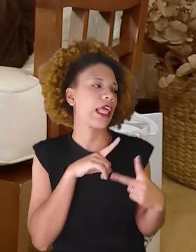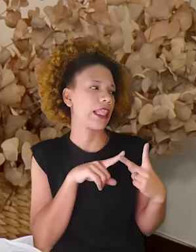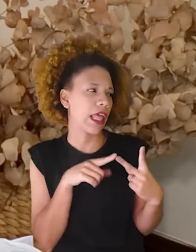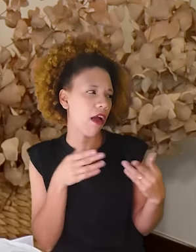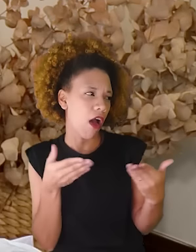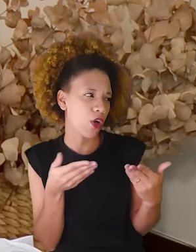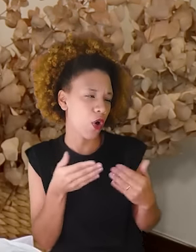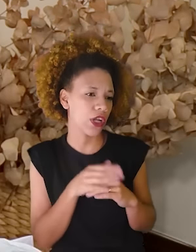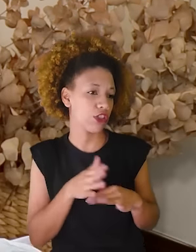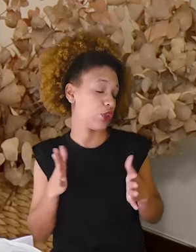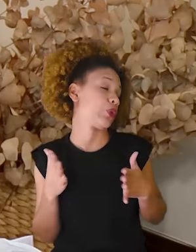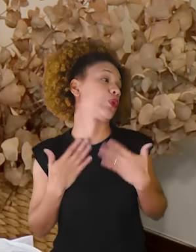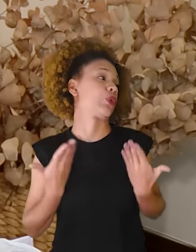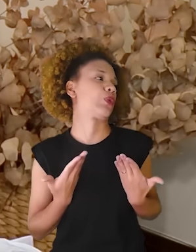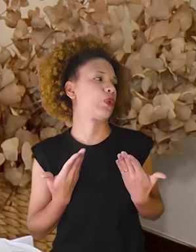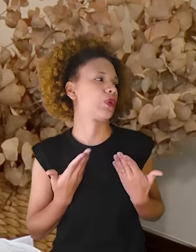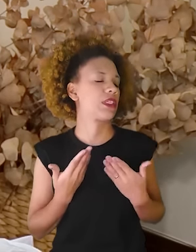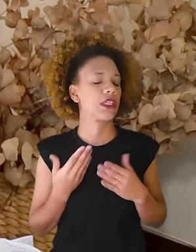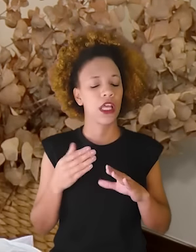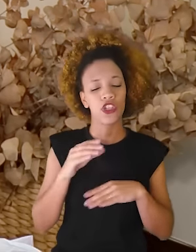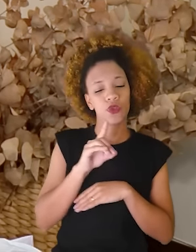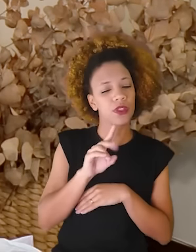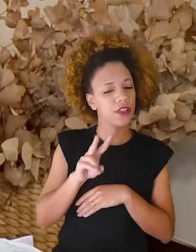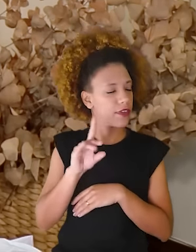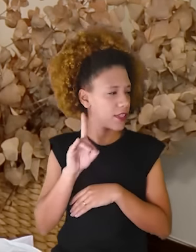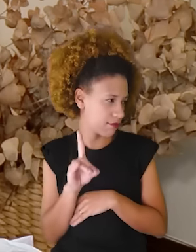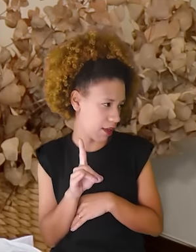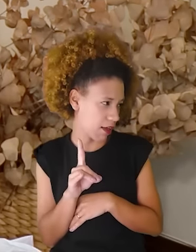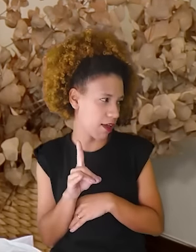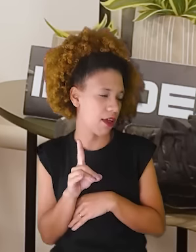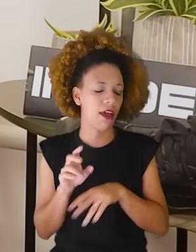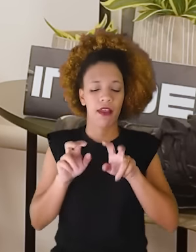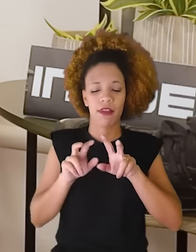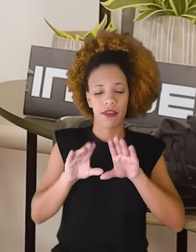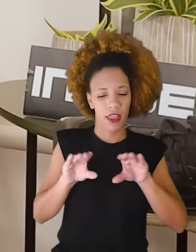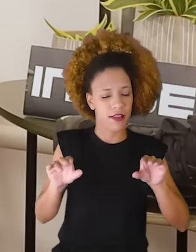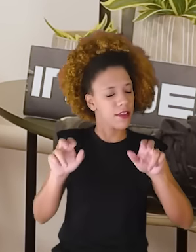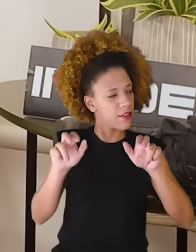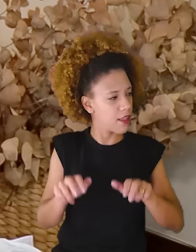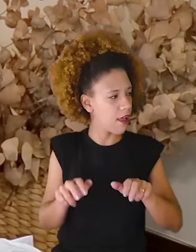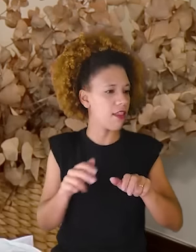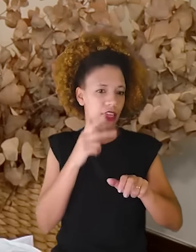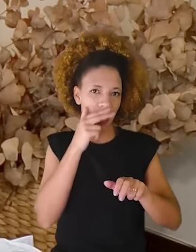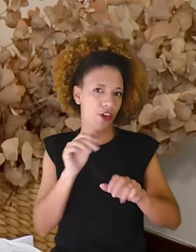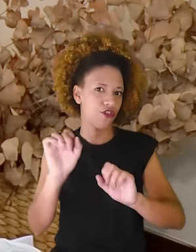que você tá fazendo de susto de você botar um DVD na sala e ele tá assistindo e acha que é um jornal